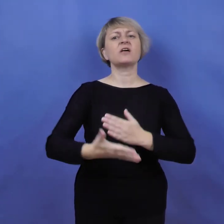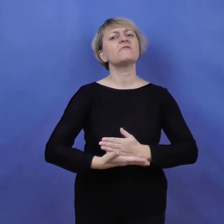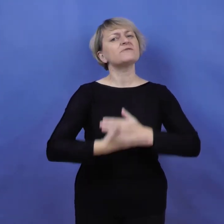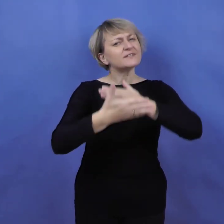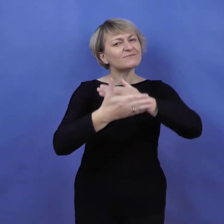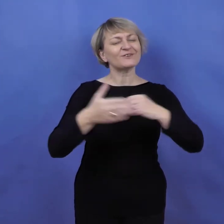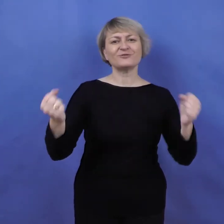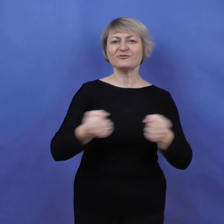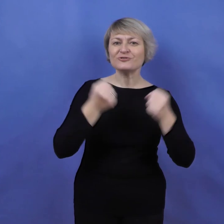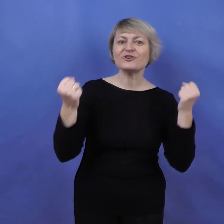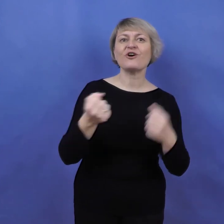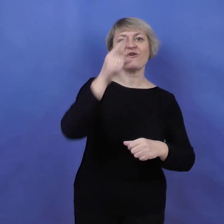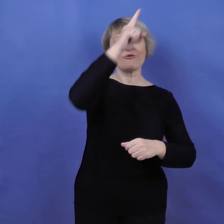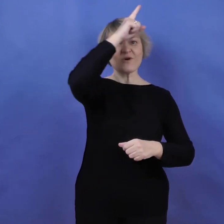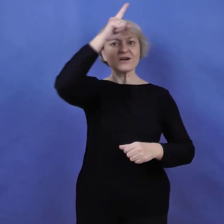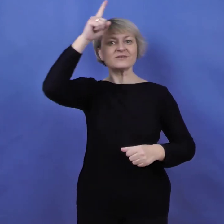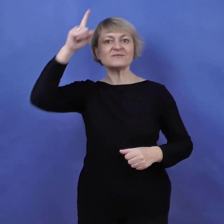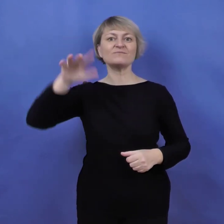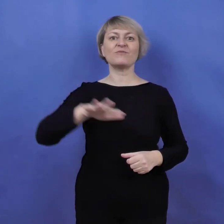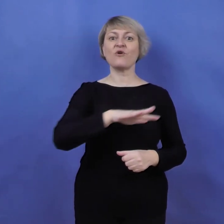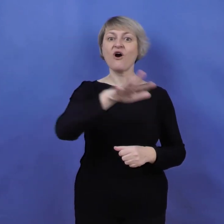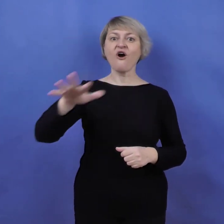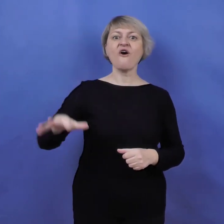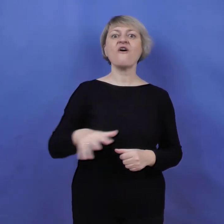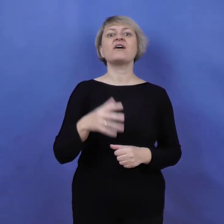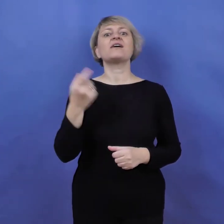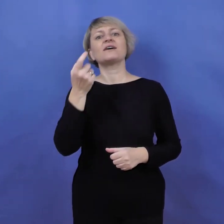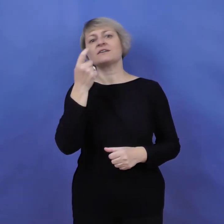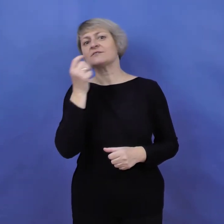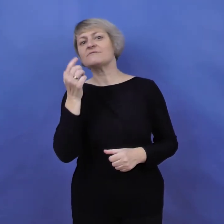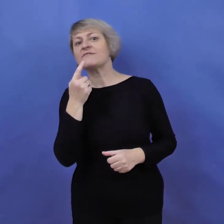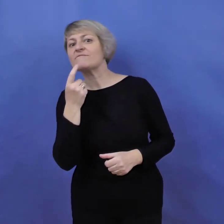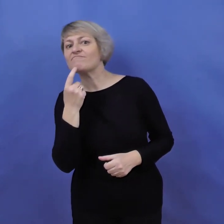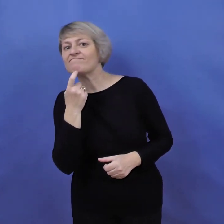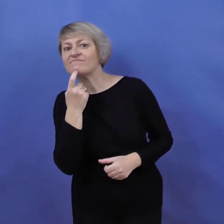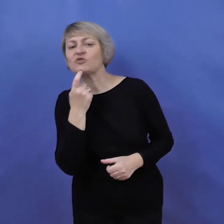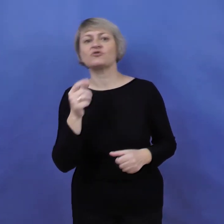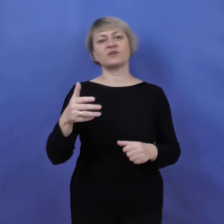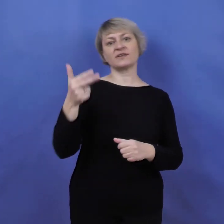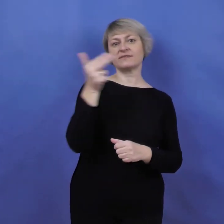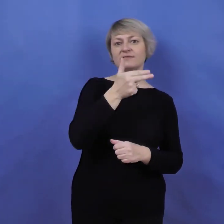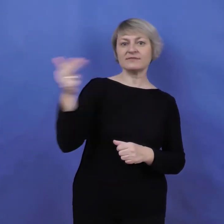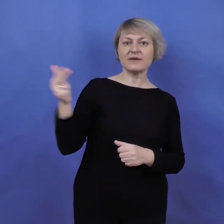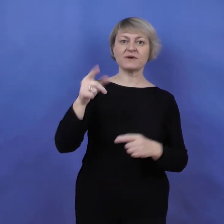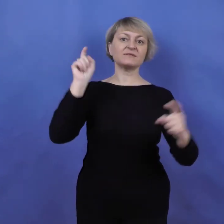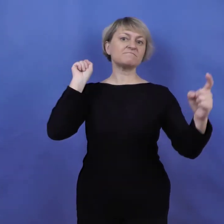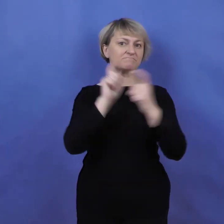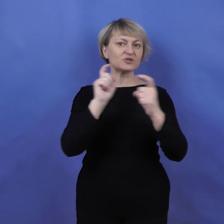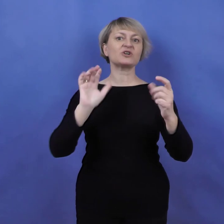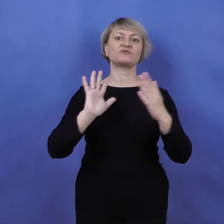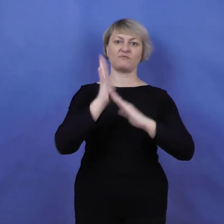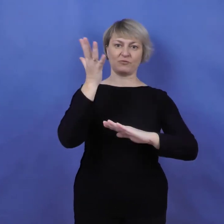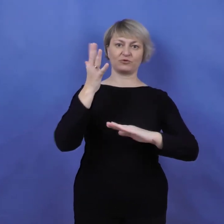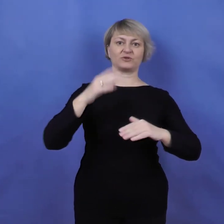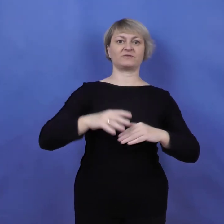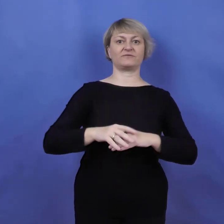wspieranie inicjatyw społecznych w zakresie ochrony przeciwpożarowej.